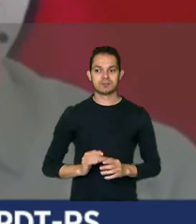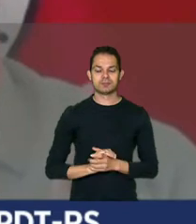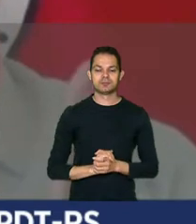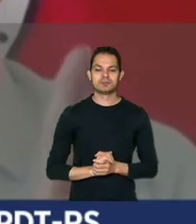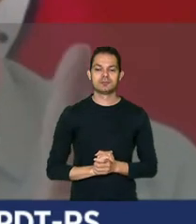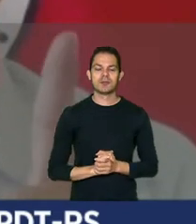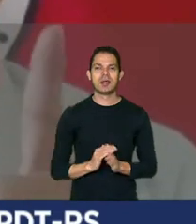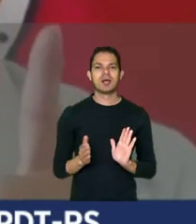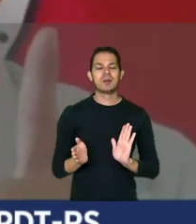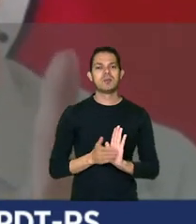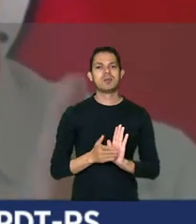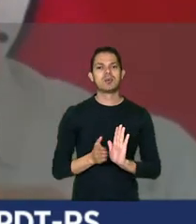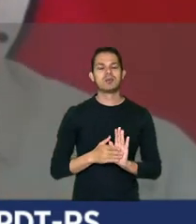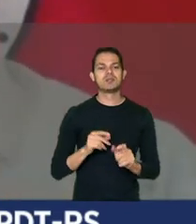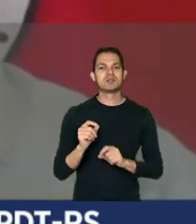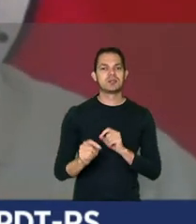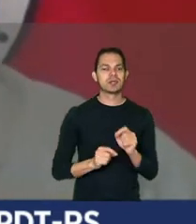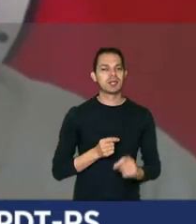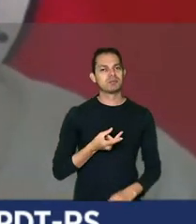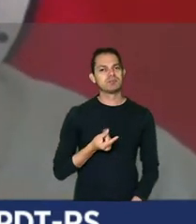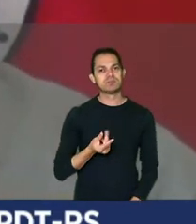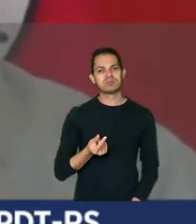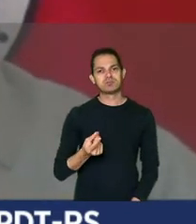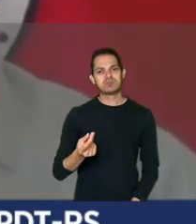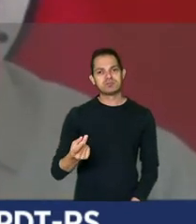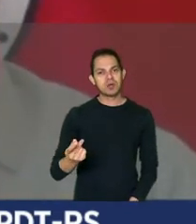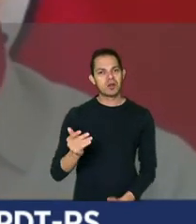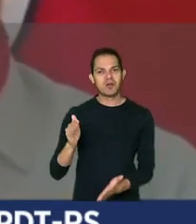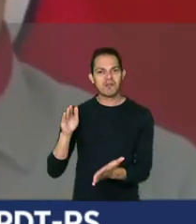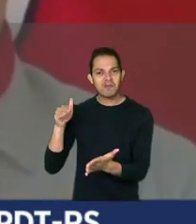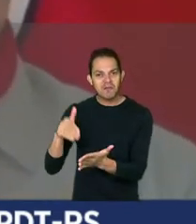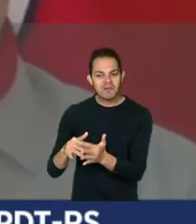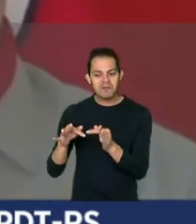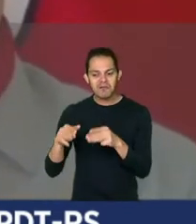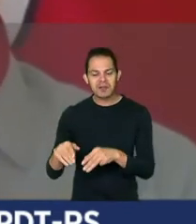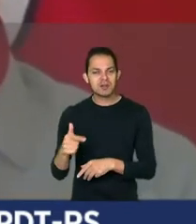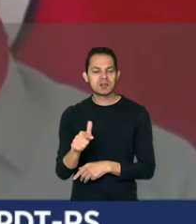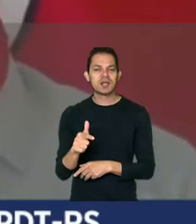PROPOSTA GARANTE A VALIDADE POR TEMPO INDETERMINADO , OS LAUDOS MÉDICOS QUE ATESTAM A